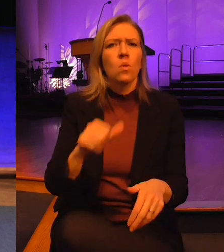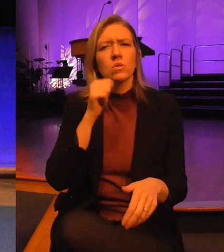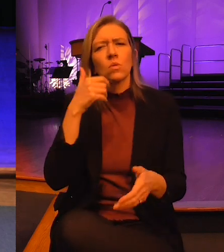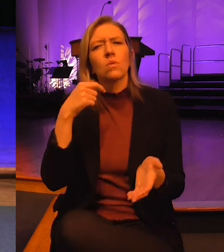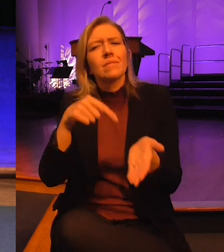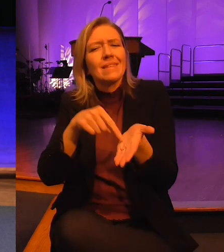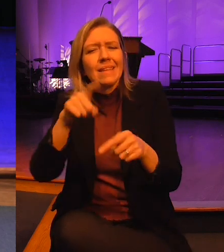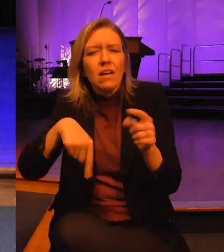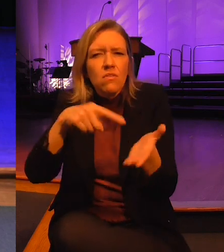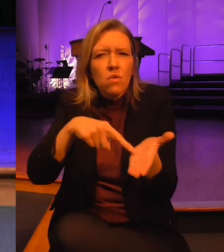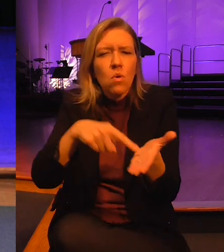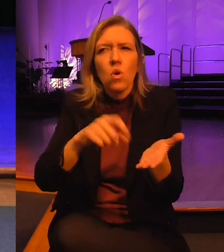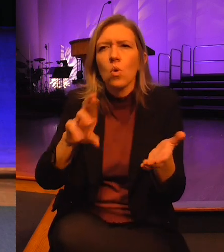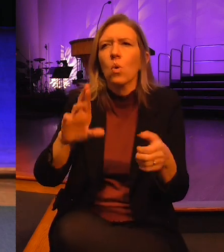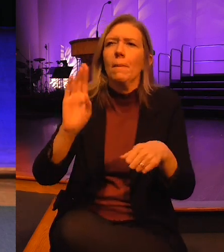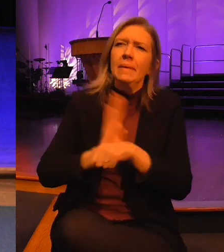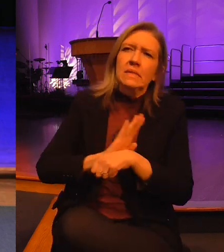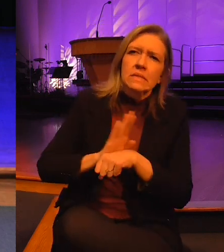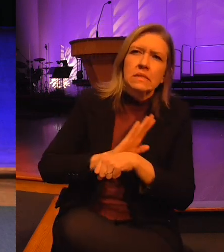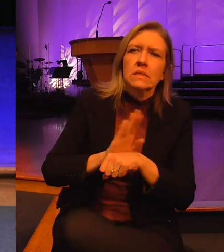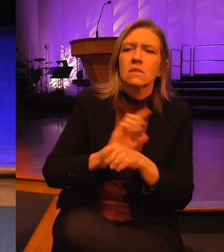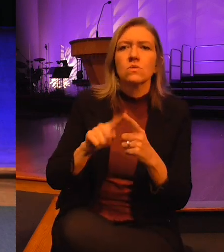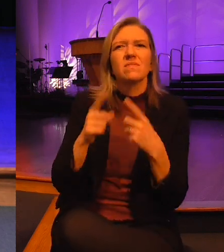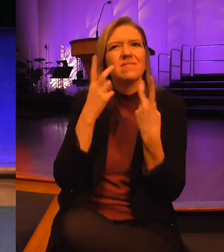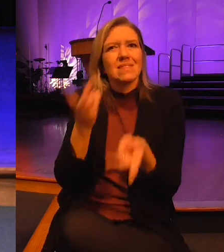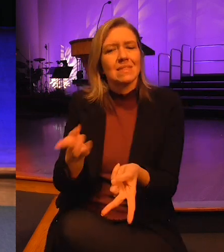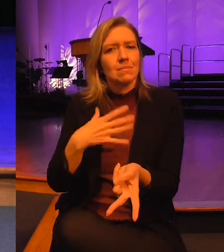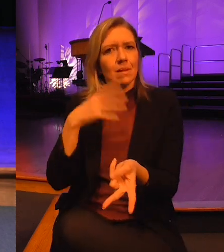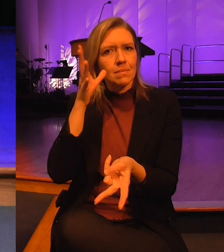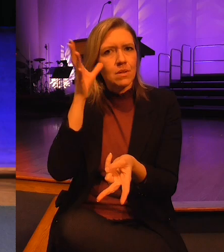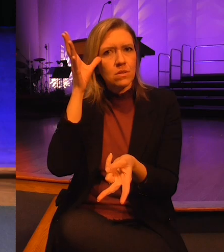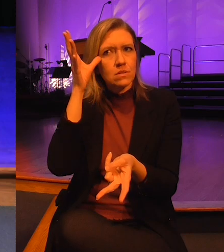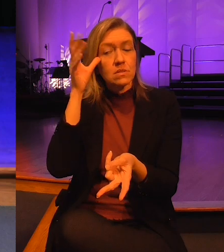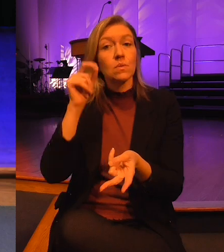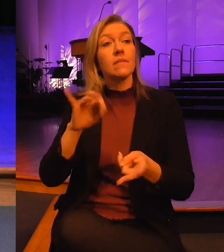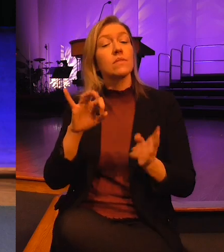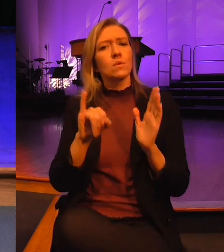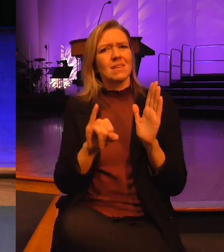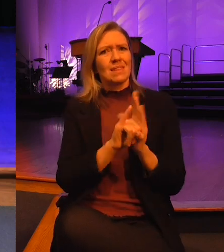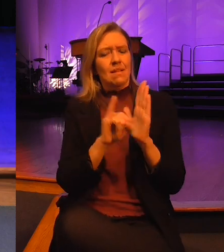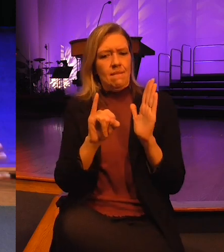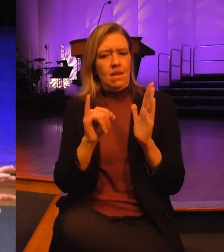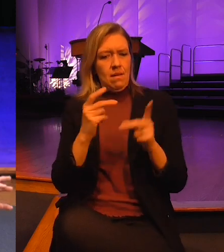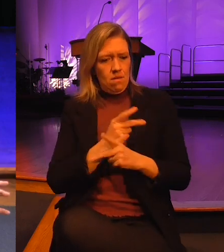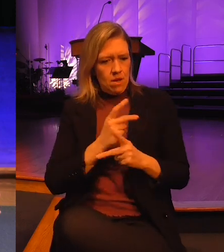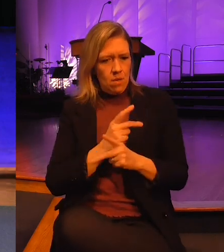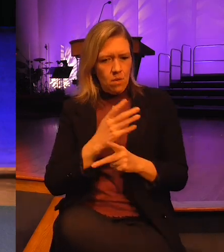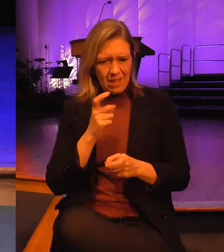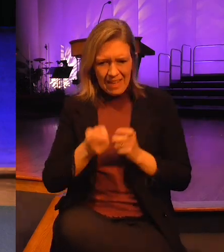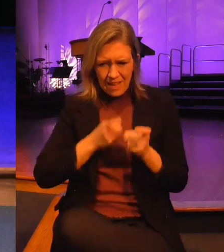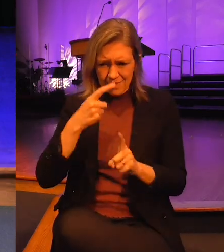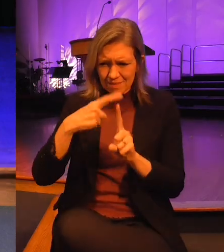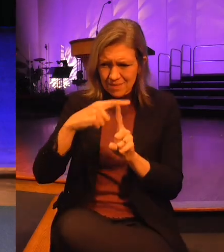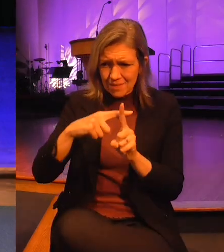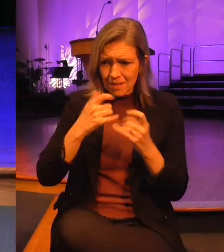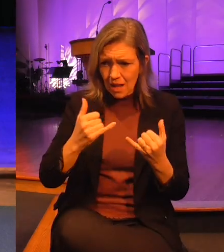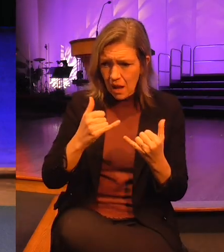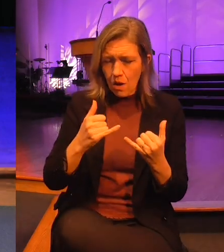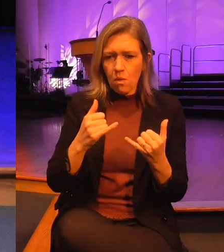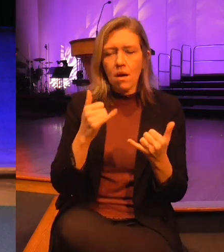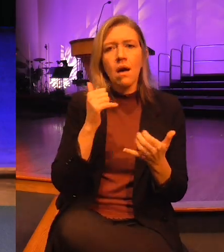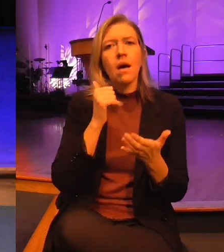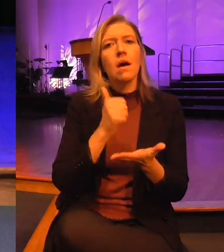por lo que identificar estos regalos ahora ayuda. sabemos lo que queremos continuar a partir de 2024 2025